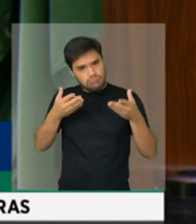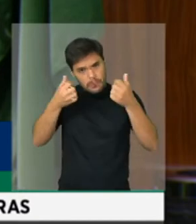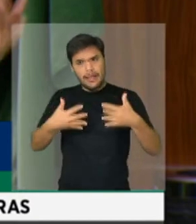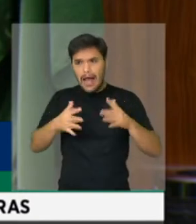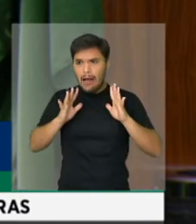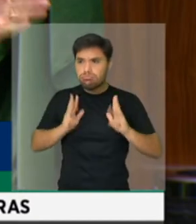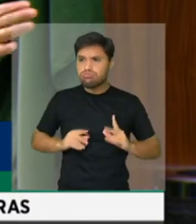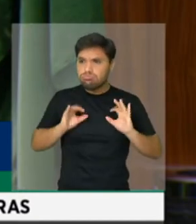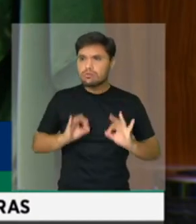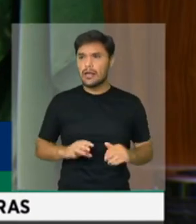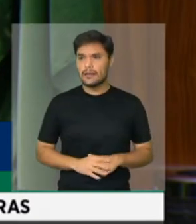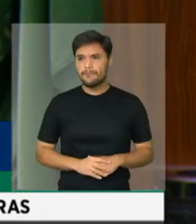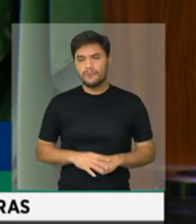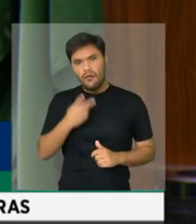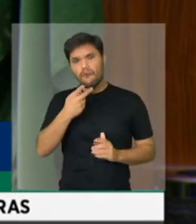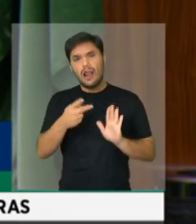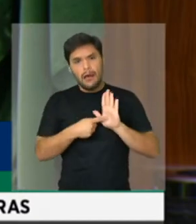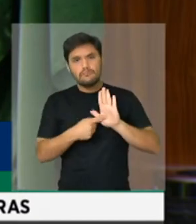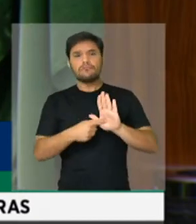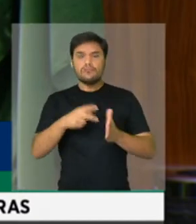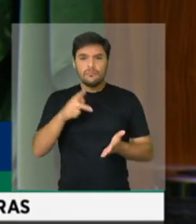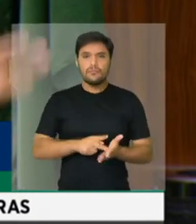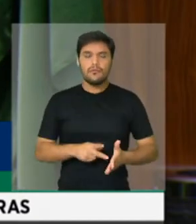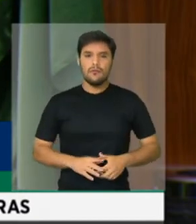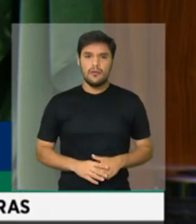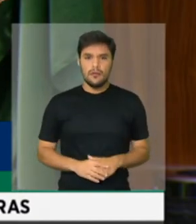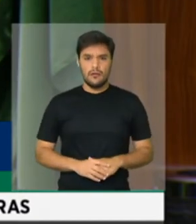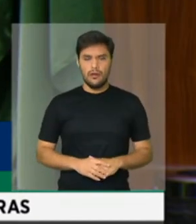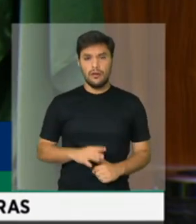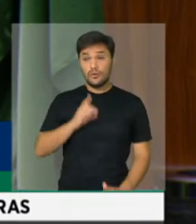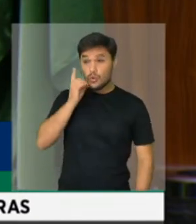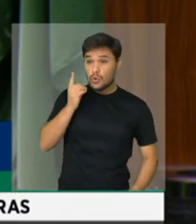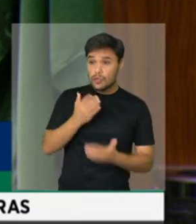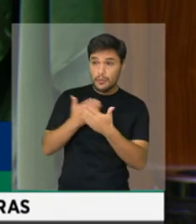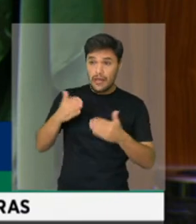BRASILEIRO. ENTÃO, VAMOS FALAR AQUI DE FORMA HONESTA. O RELATOR FALOU MUITO DE